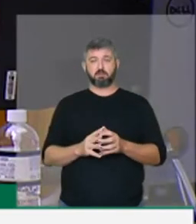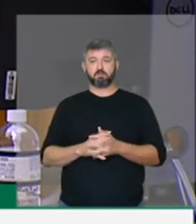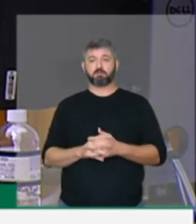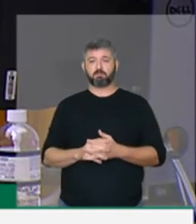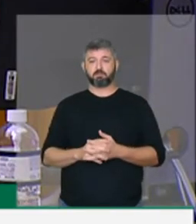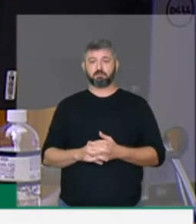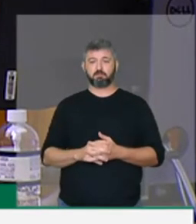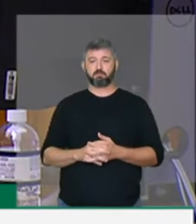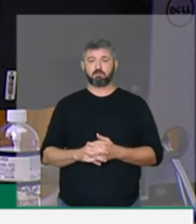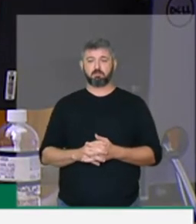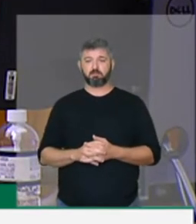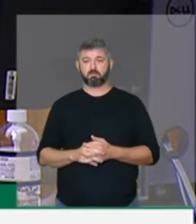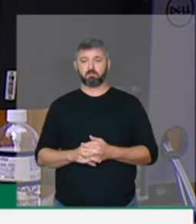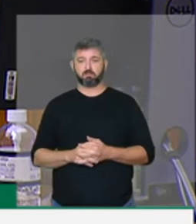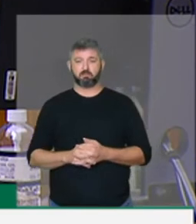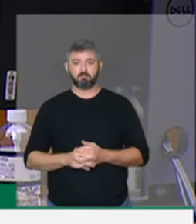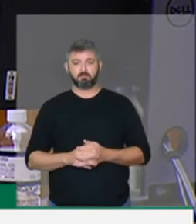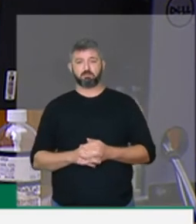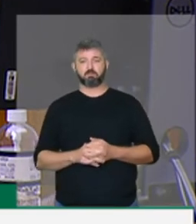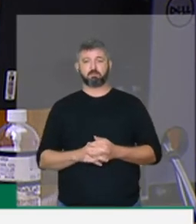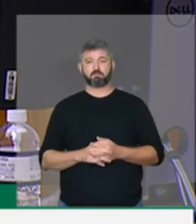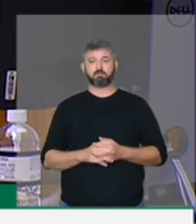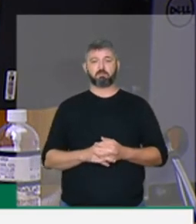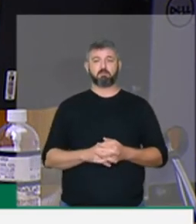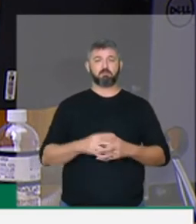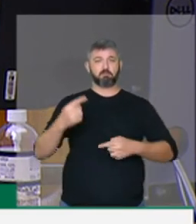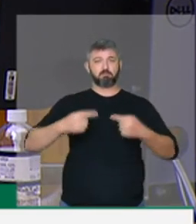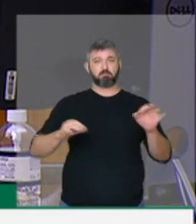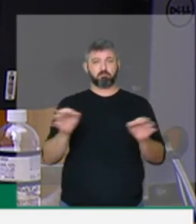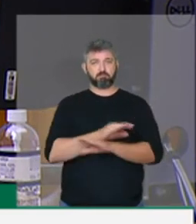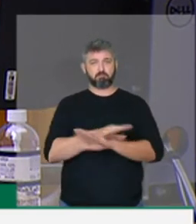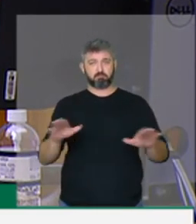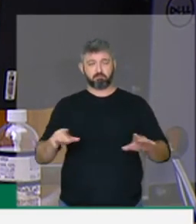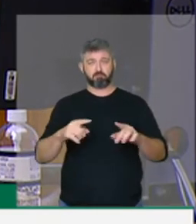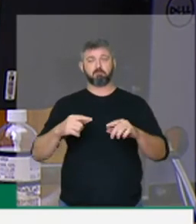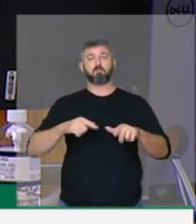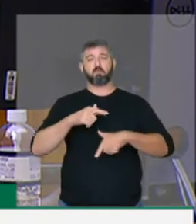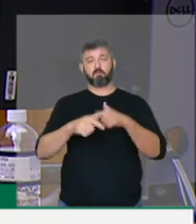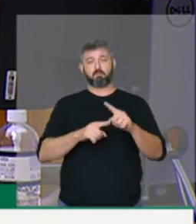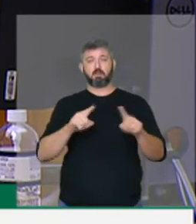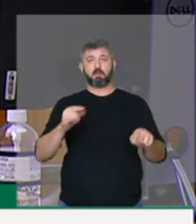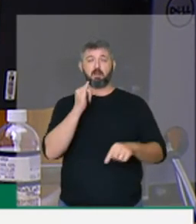DESSA CASA E NA VOZ DO BRASIL. -- [PRESIDENTE]: PEÇO DIVULGAÇÃO NOS MEIOS DE COMUNICAÇÃO DA CASA E NA VOZ DO BRASIL. NADA MAIS HAVENDO A TRATAR ENCERRAR OS TRABALHOS